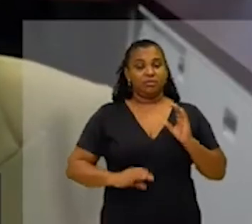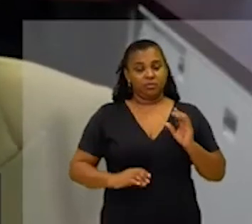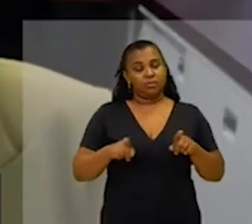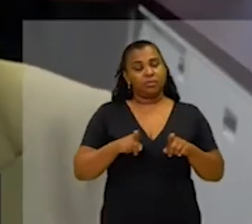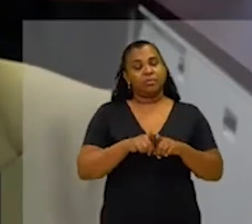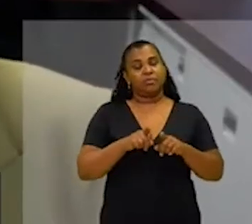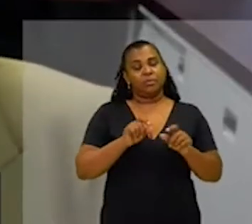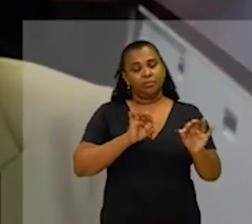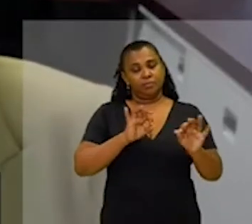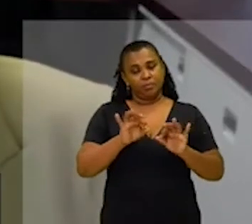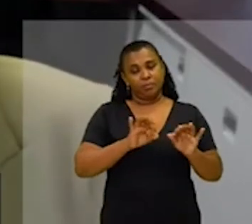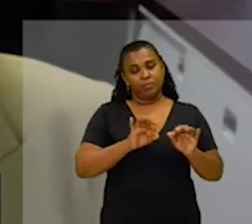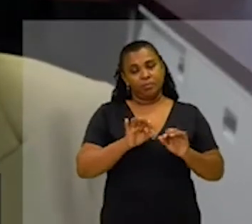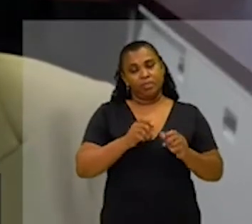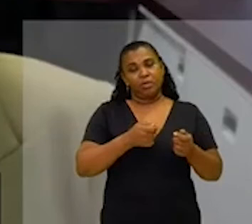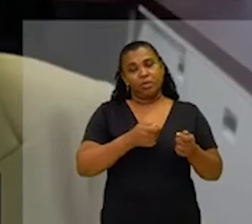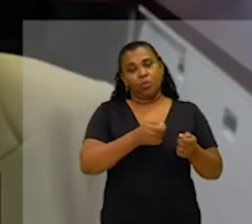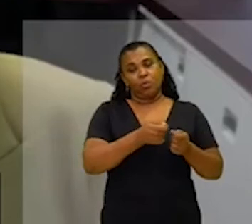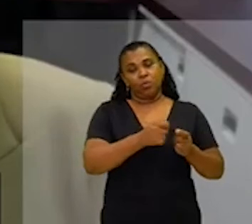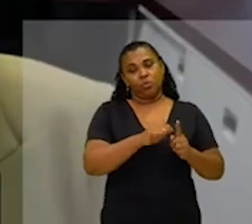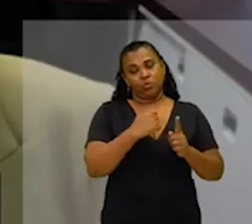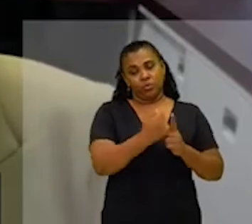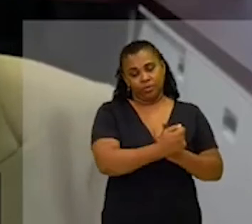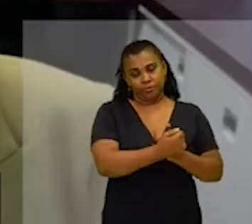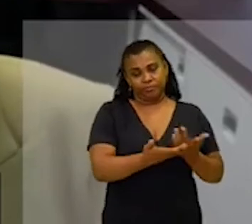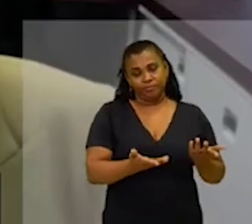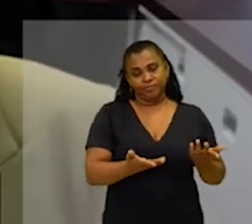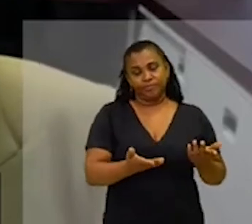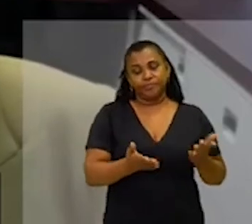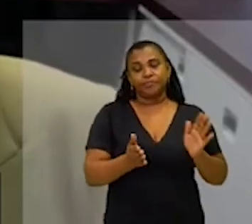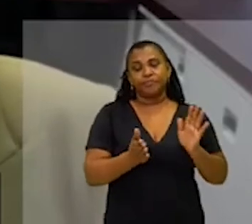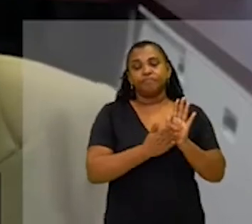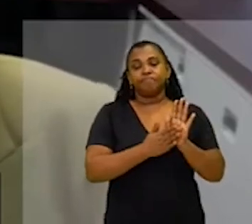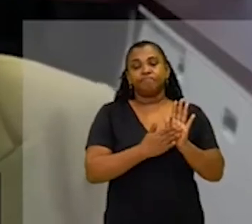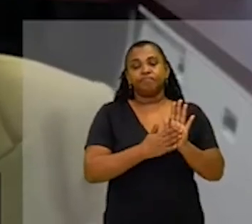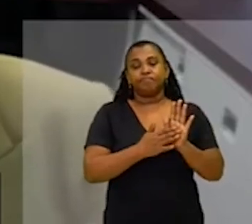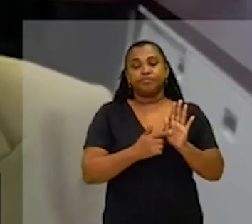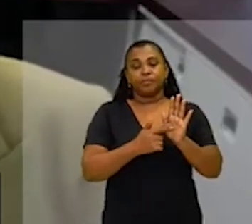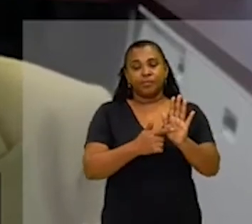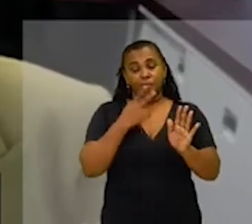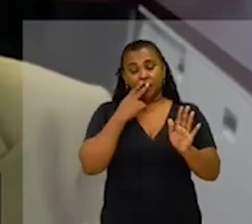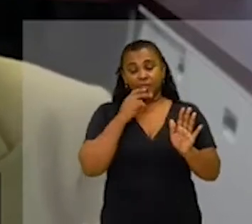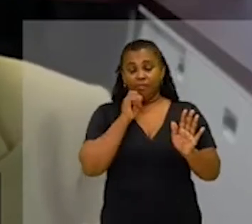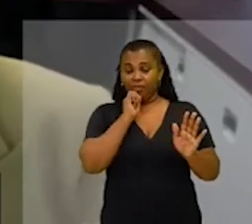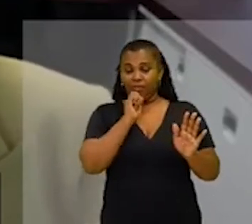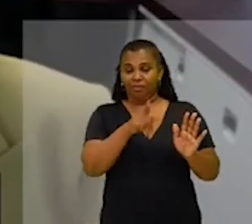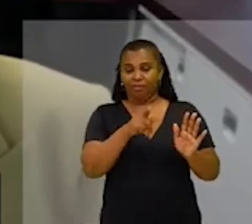é a proposta então depois da identificação parece que eu tô só ficando né pelo horário mas isso é